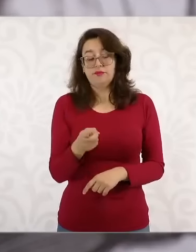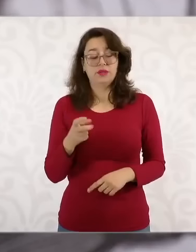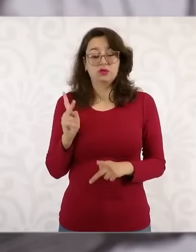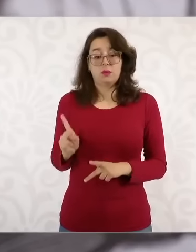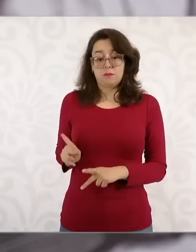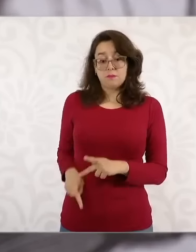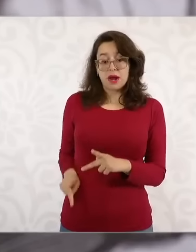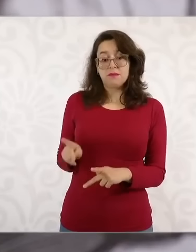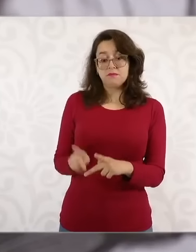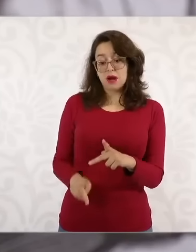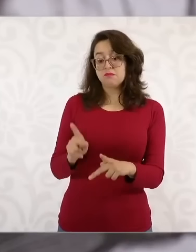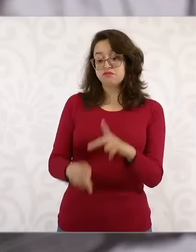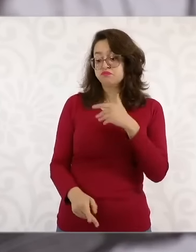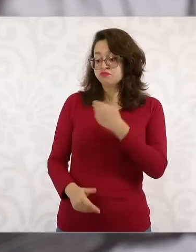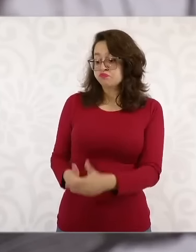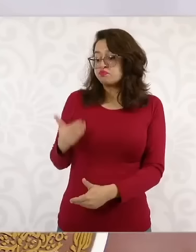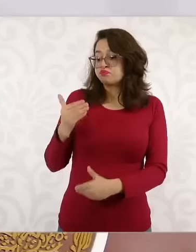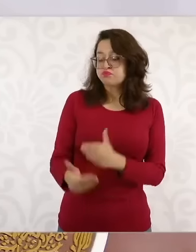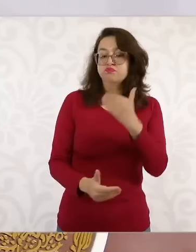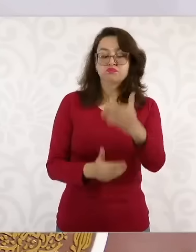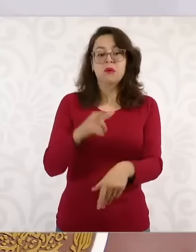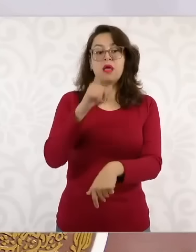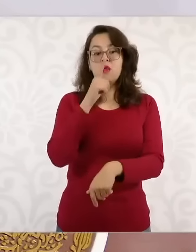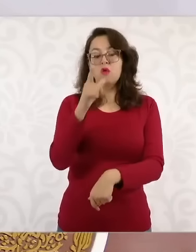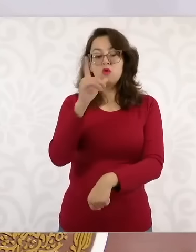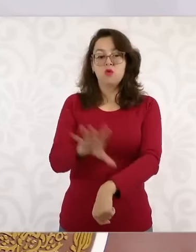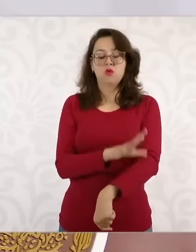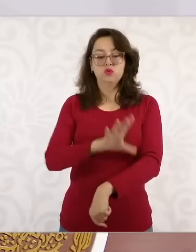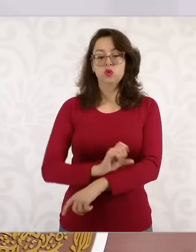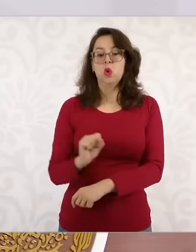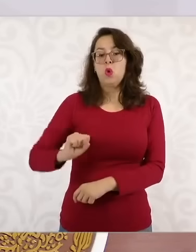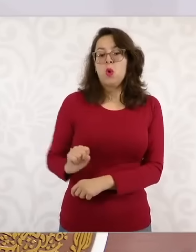almacenamiento con baterías, lo que permite regular y estabilizar la intermitencia de